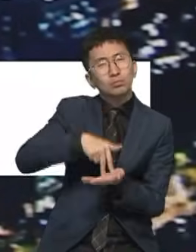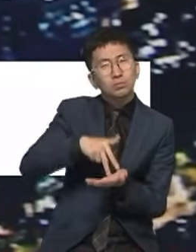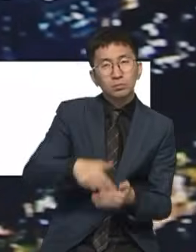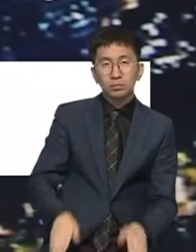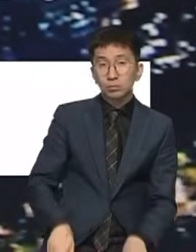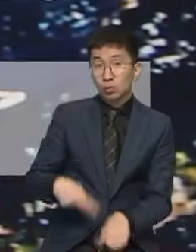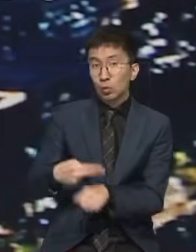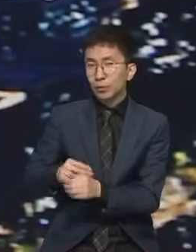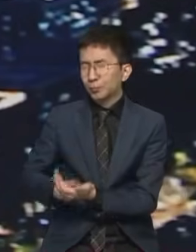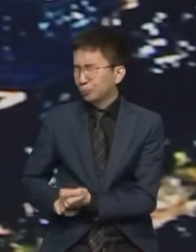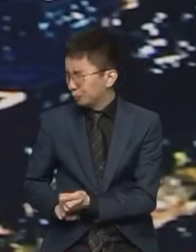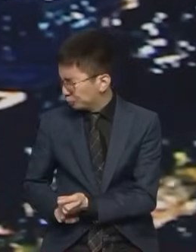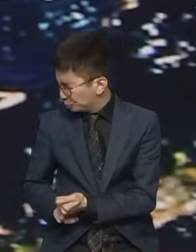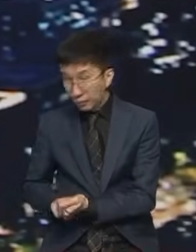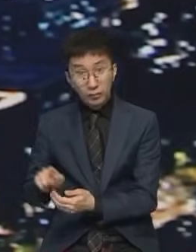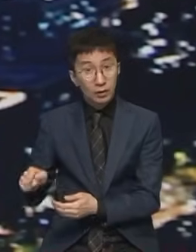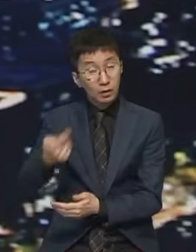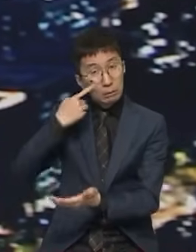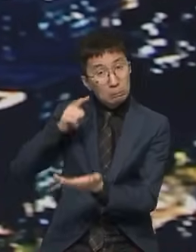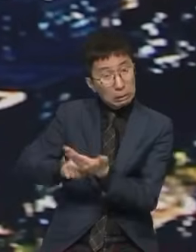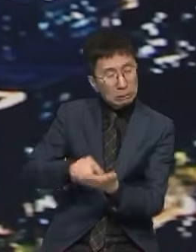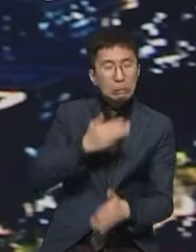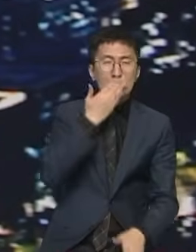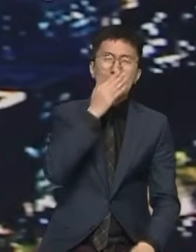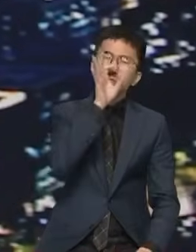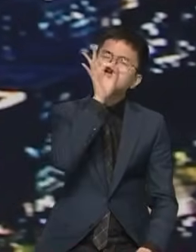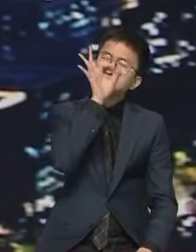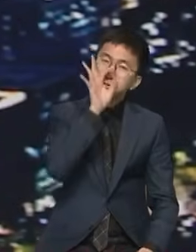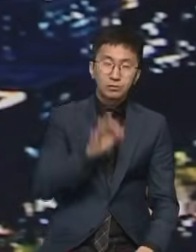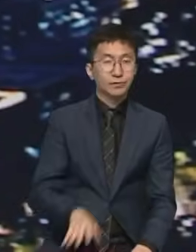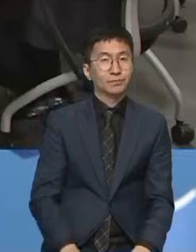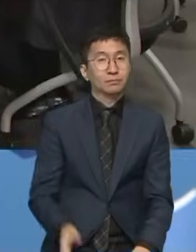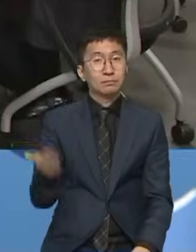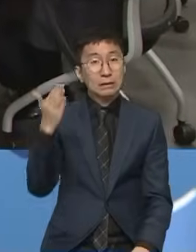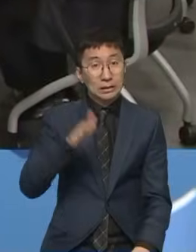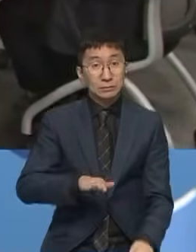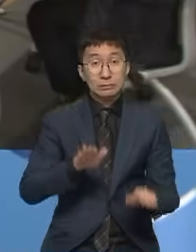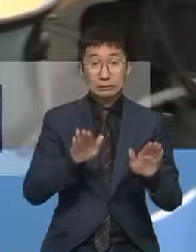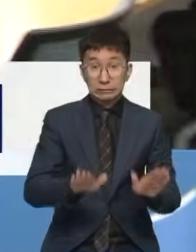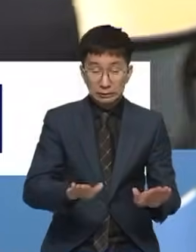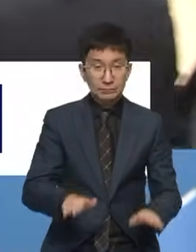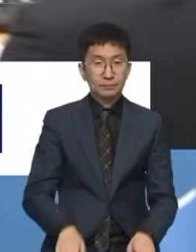사실 교육부 단독으로는 현직 교사가 감추고 있는 영리행위를 밝혀낼 수는 없습니다. 하지만나 사교육 카르텔 범정부